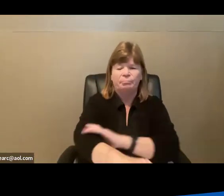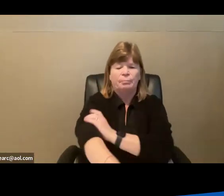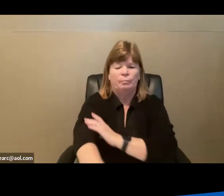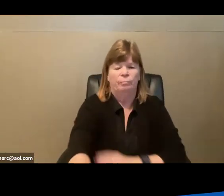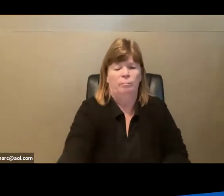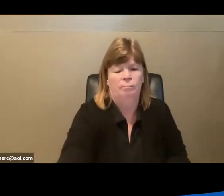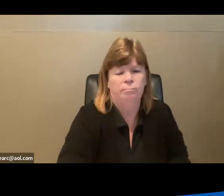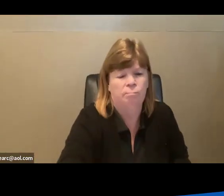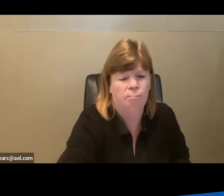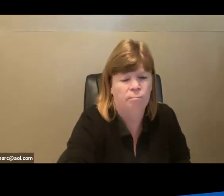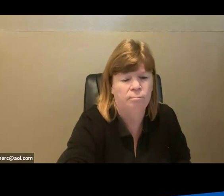Veamos. Estoy intentando volver.